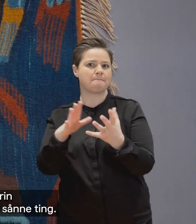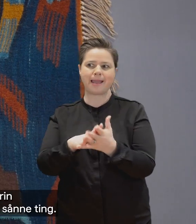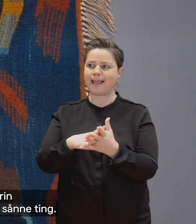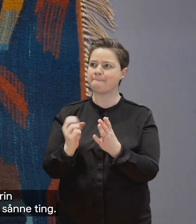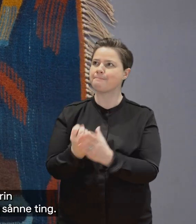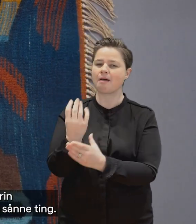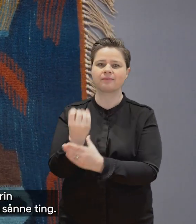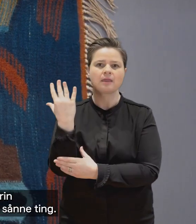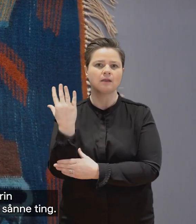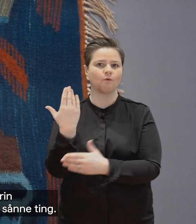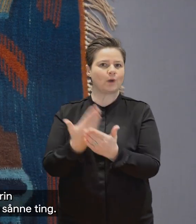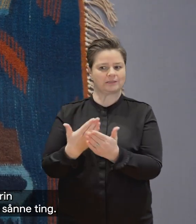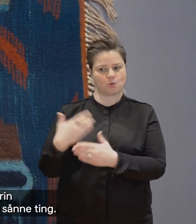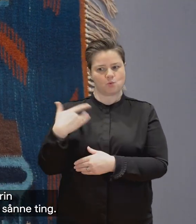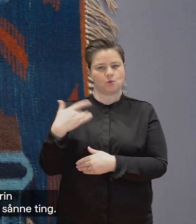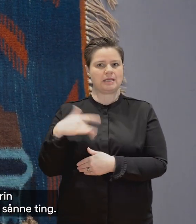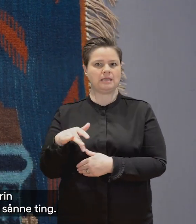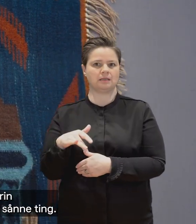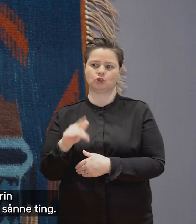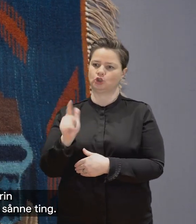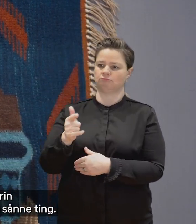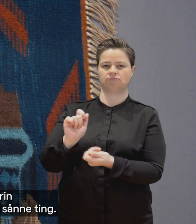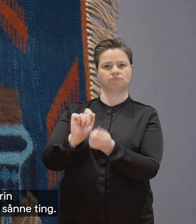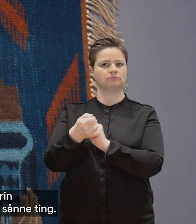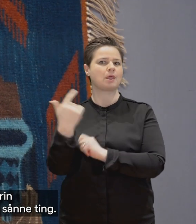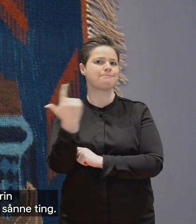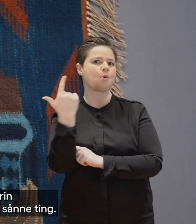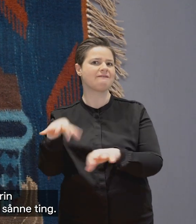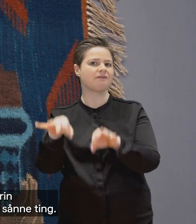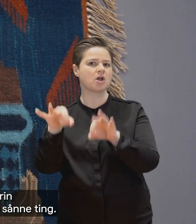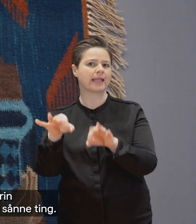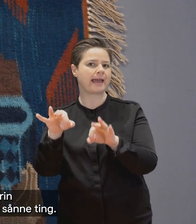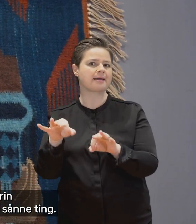og bruk av urin for å lage blåfarge, og sånne ting.